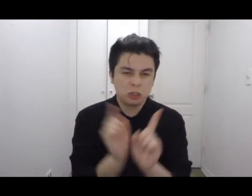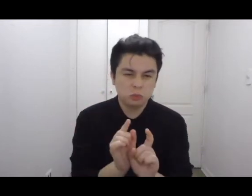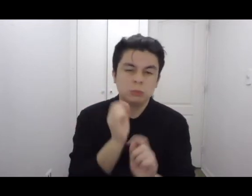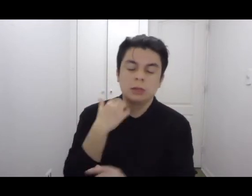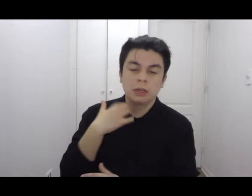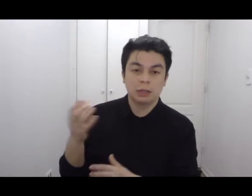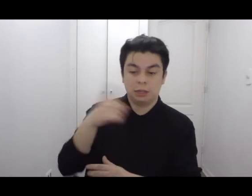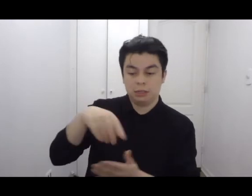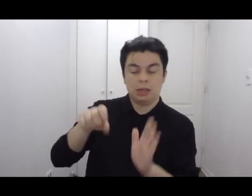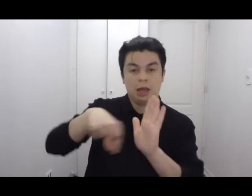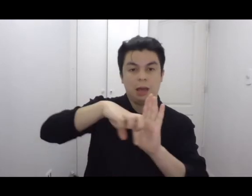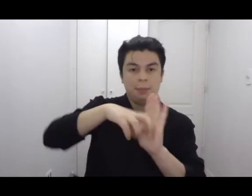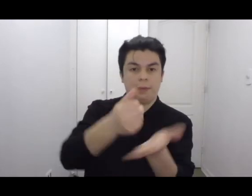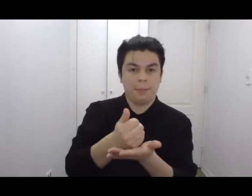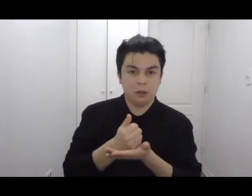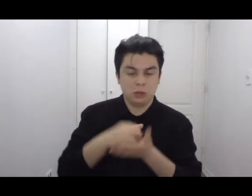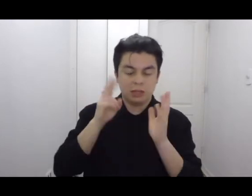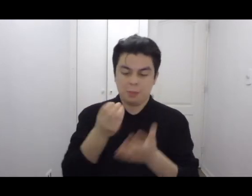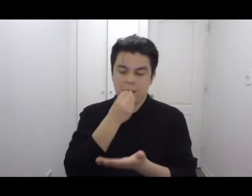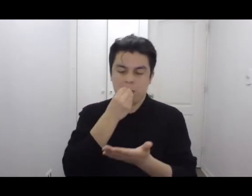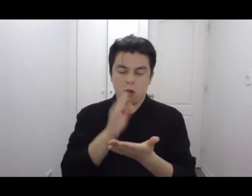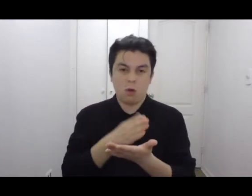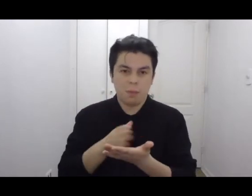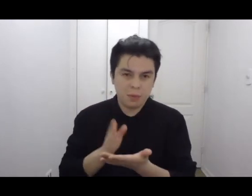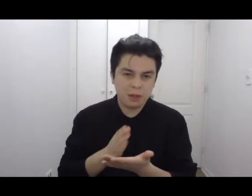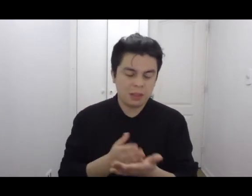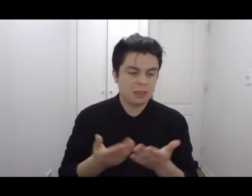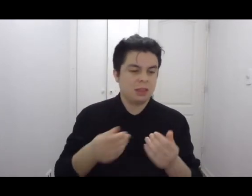con el tema de la alimentación balanceada y saludable ellos están orientados y respaldados